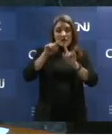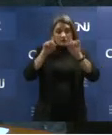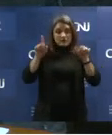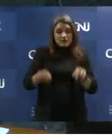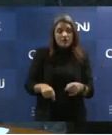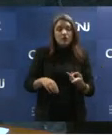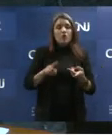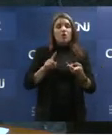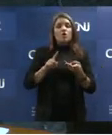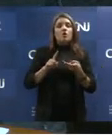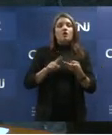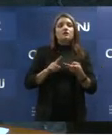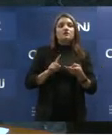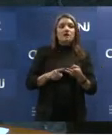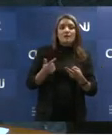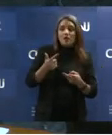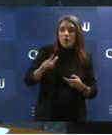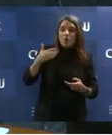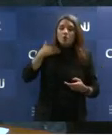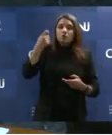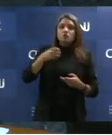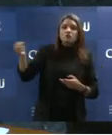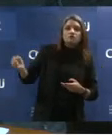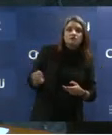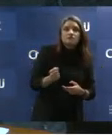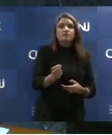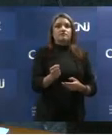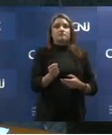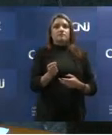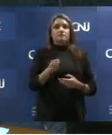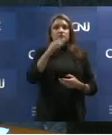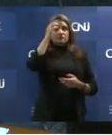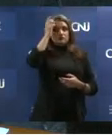com dedicação exclusiva foi promovida com ele 17,